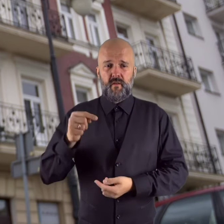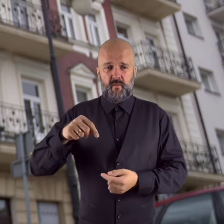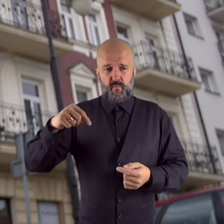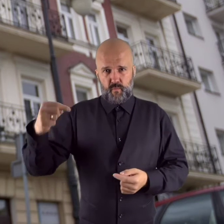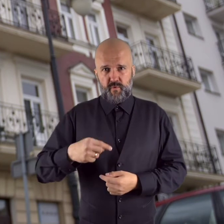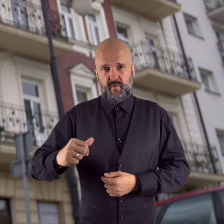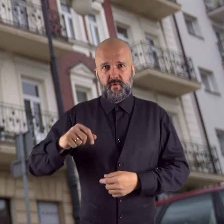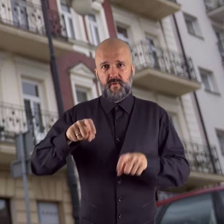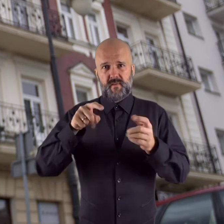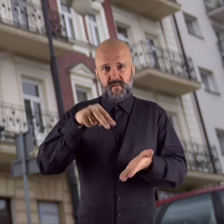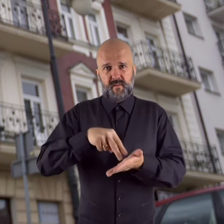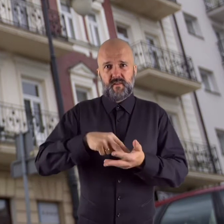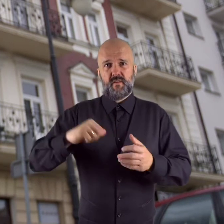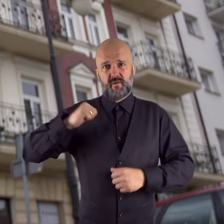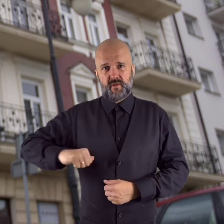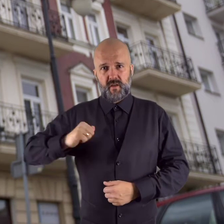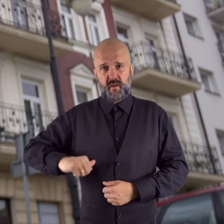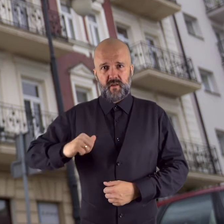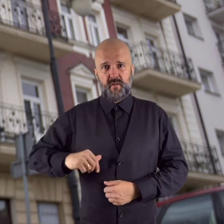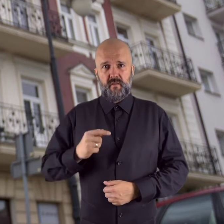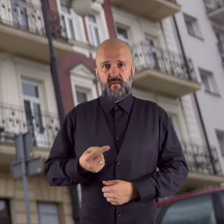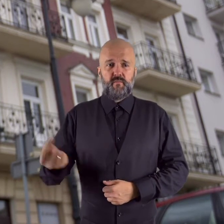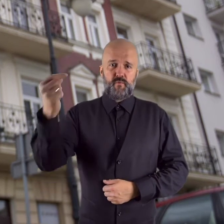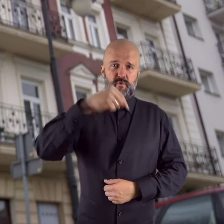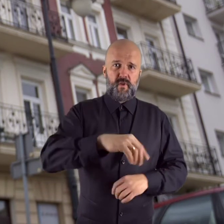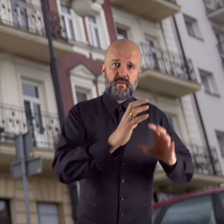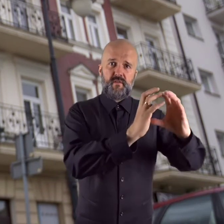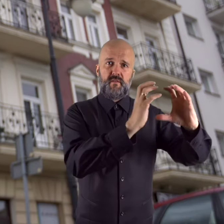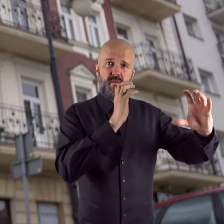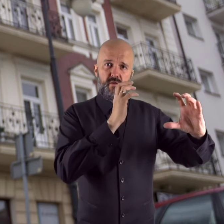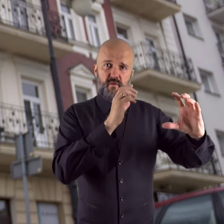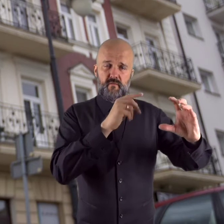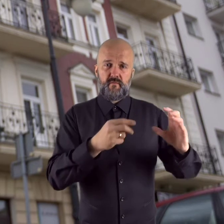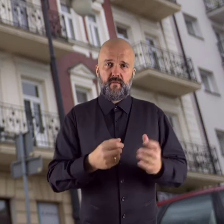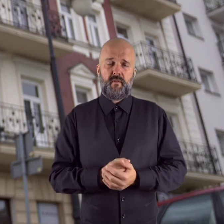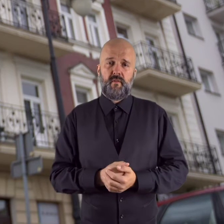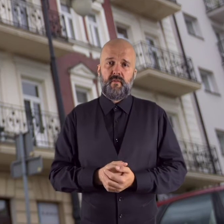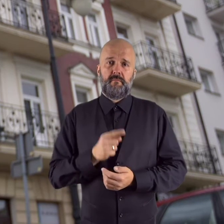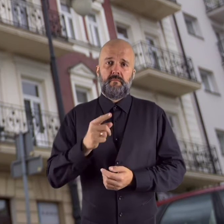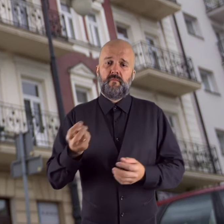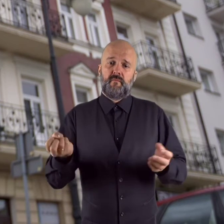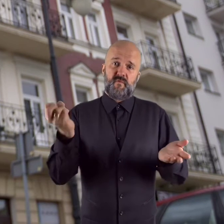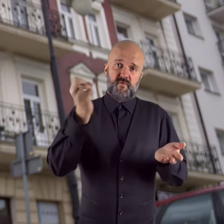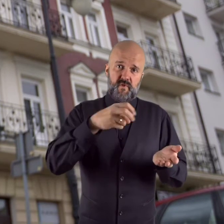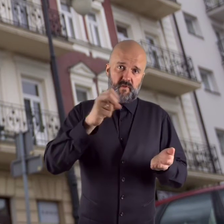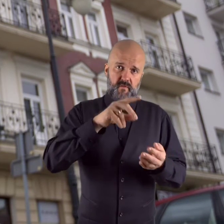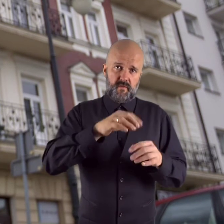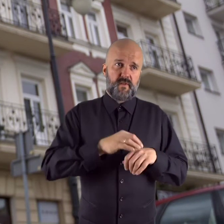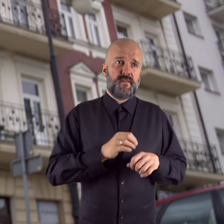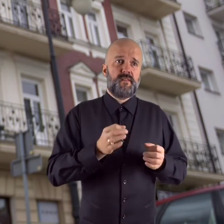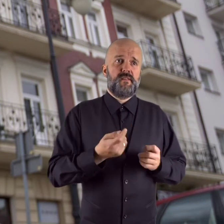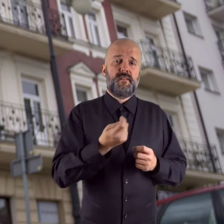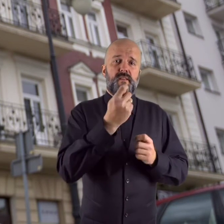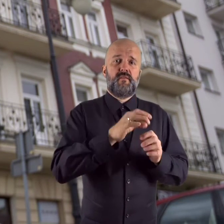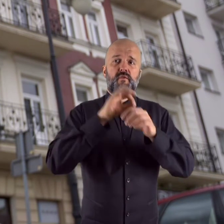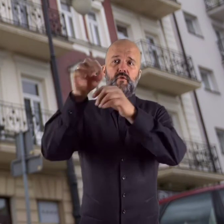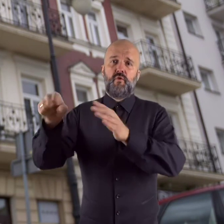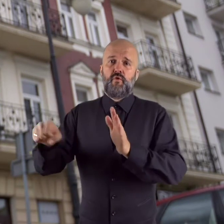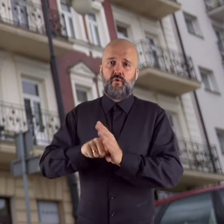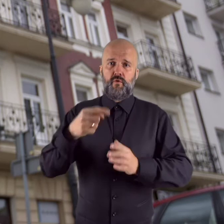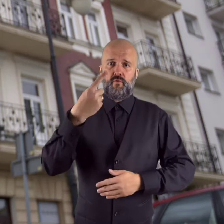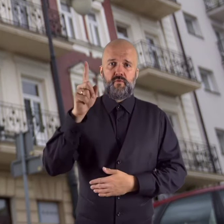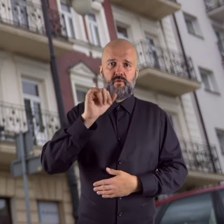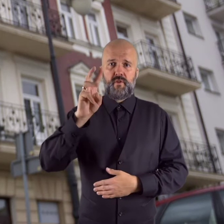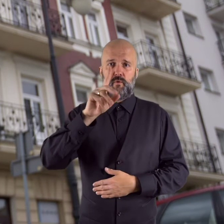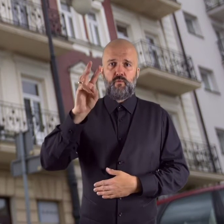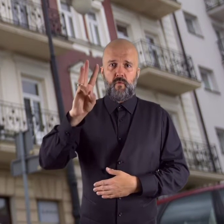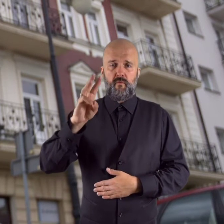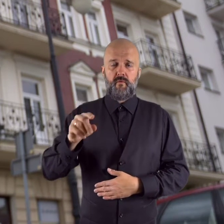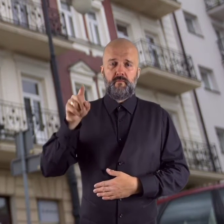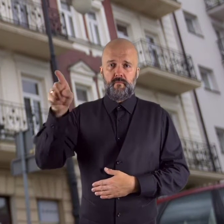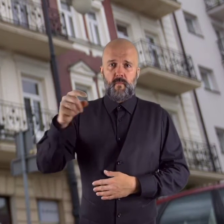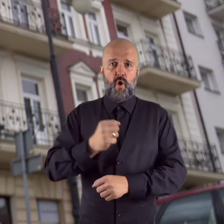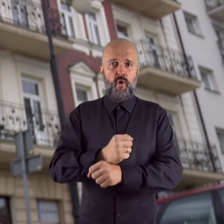musieli czekać na przyjazd ciężarówek, które zawiozły te osoby do obozu przejściowego w Działdowie.